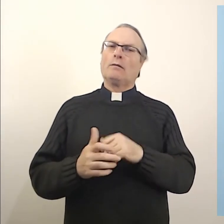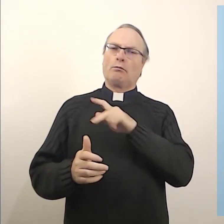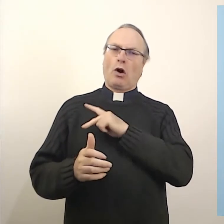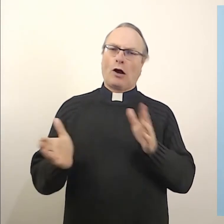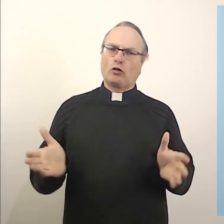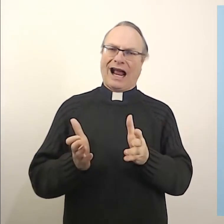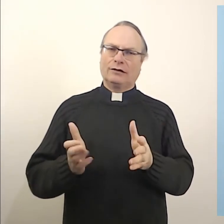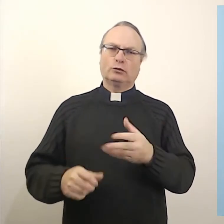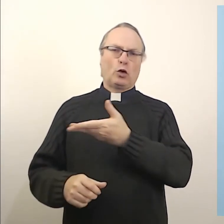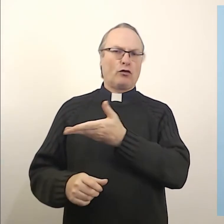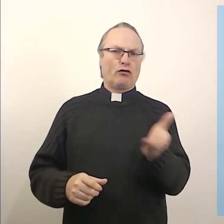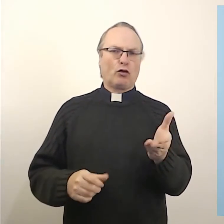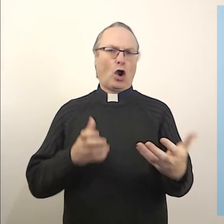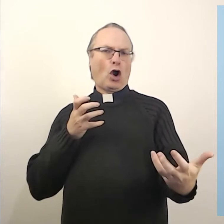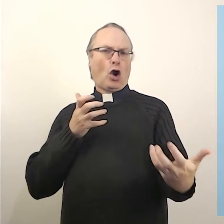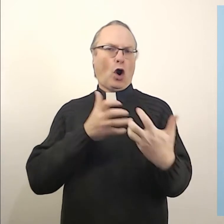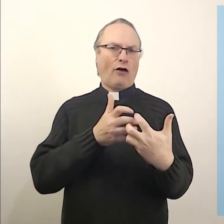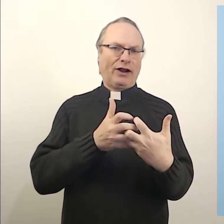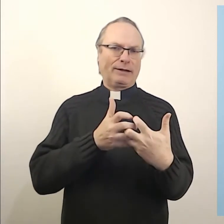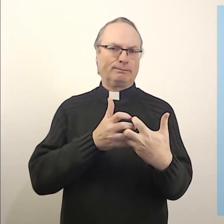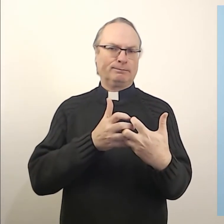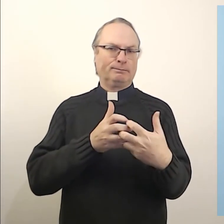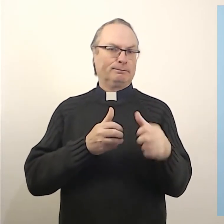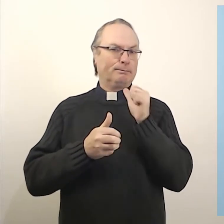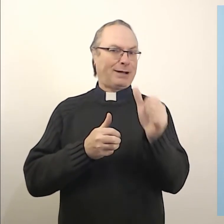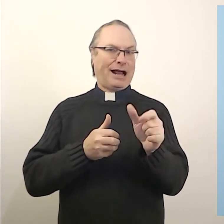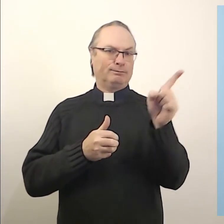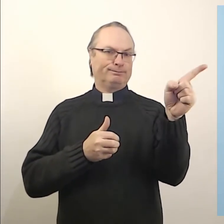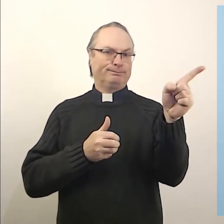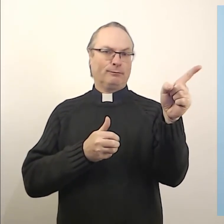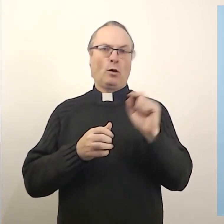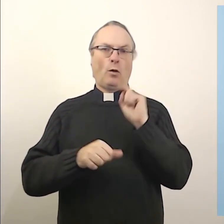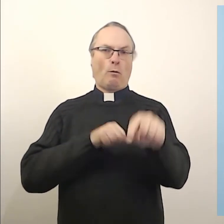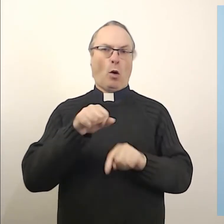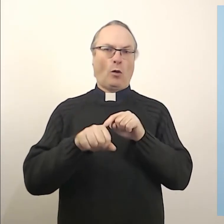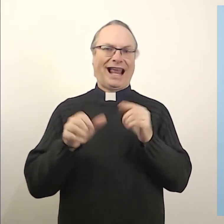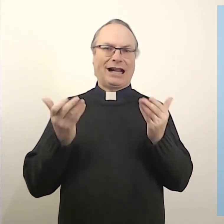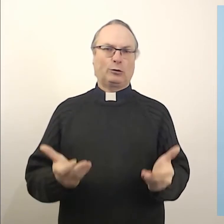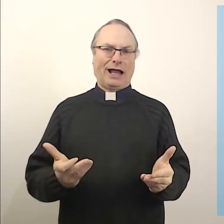Paul nous encourage: Ne vous conformez pas au monde actuel,